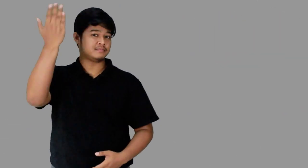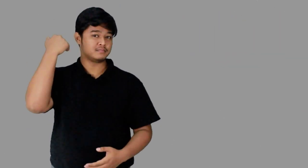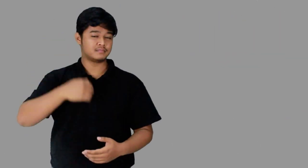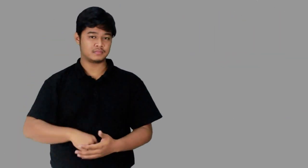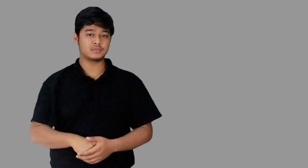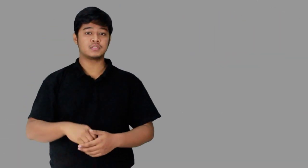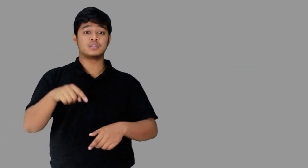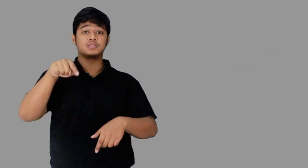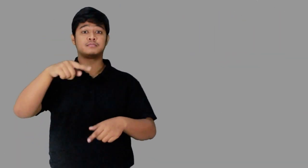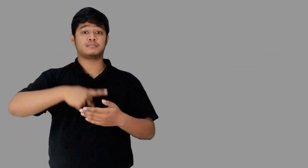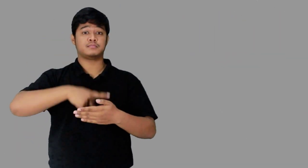Minggu lepas..